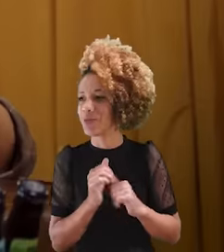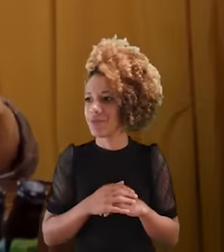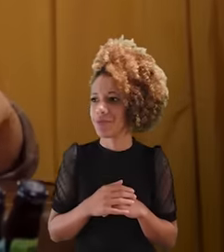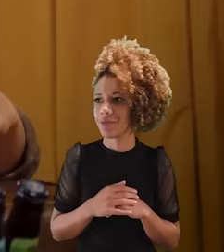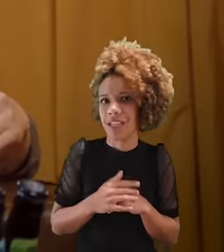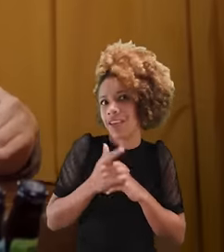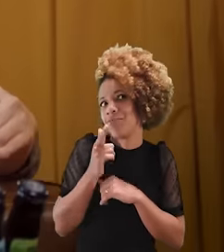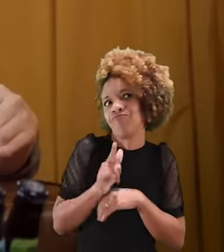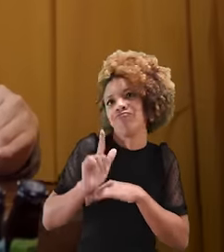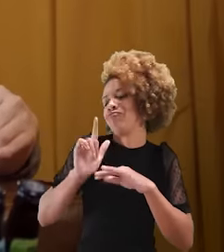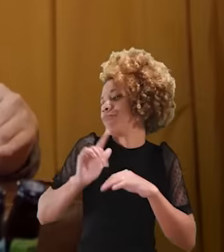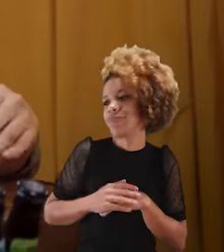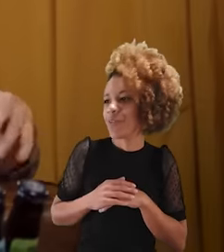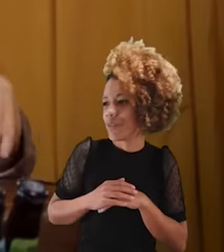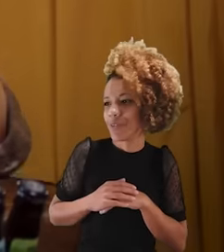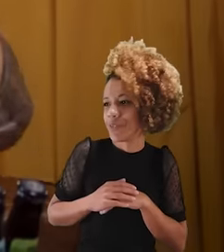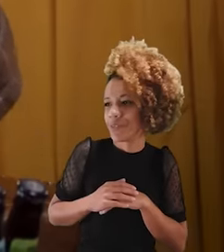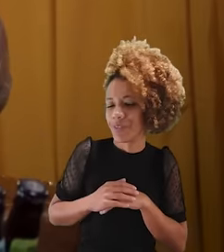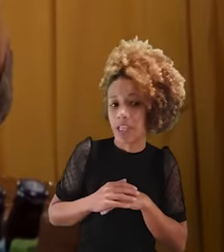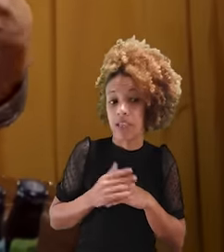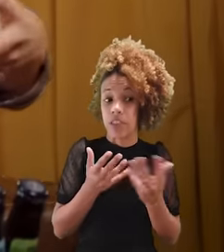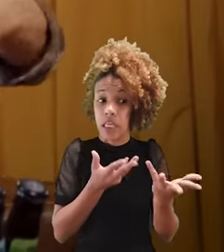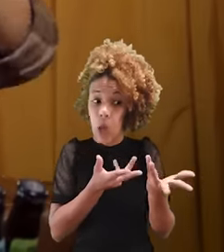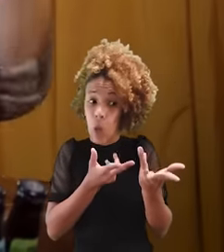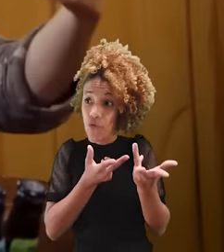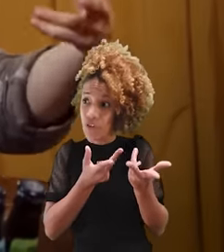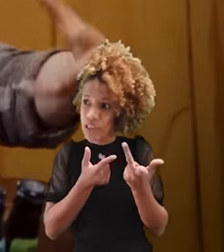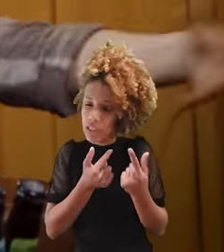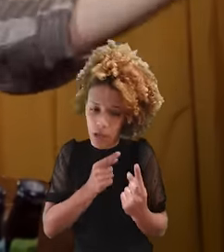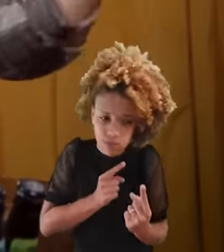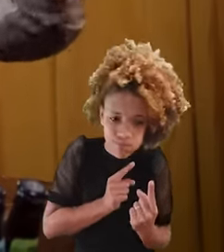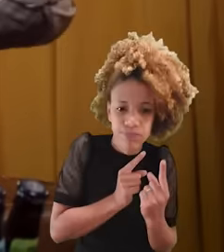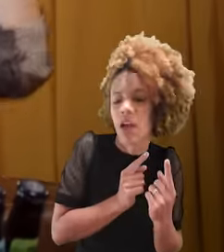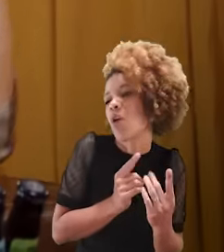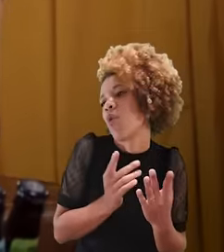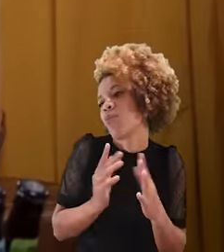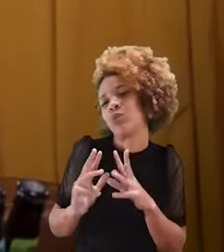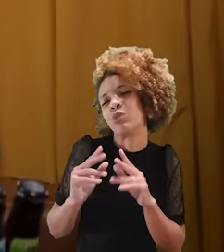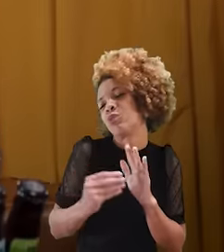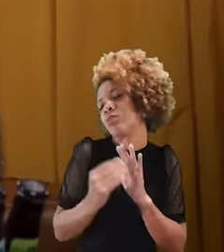outro mundo que você tem que convencer a pessoa e cheg nela quando tudo é muito fácil e cômodo E